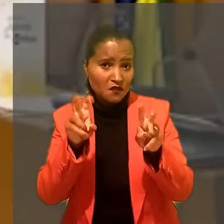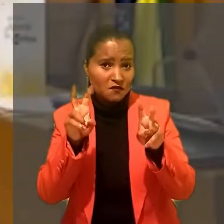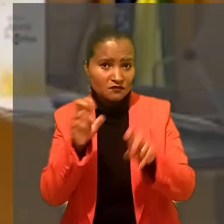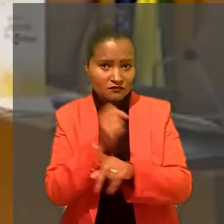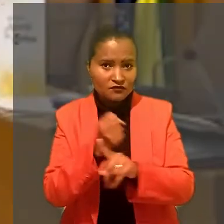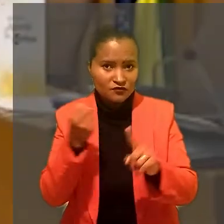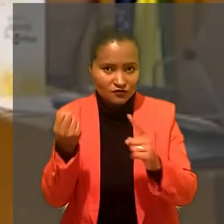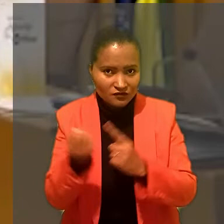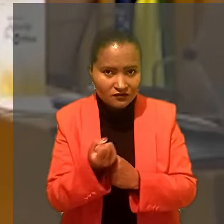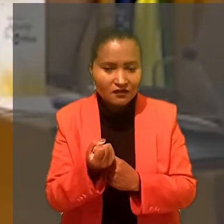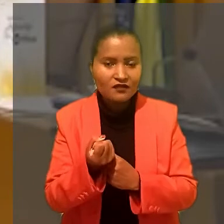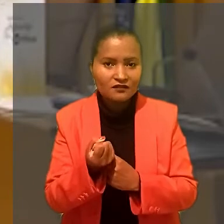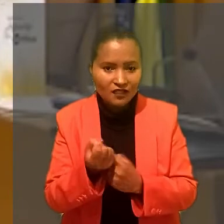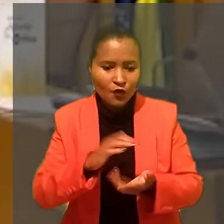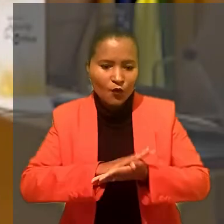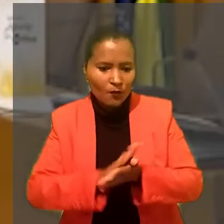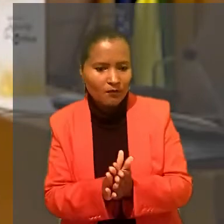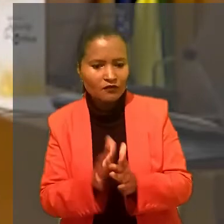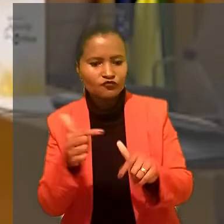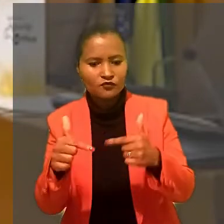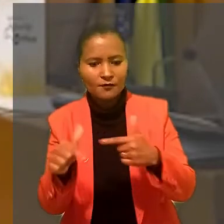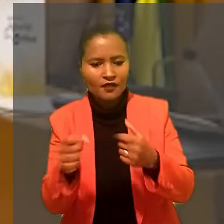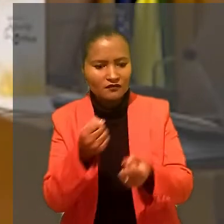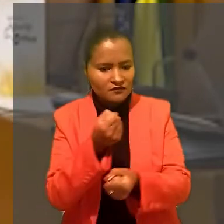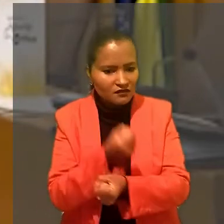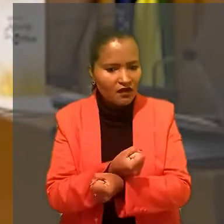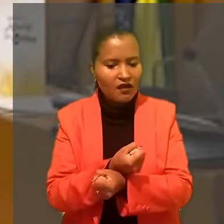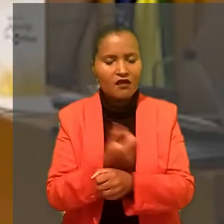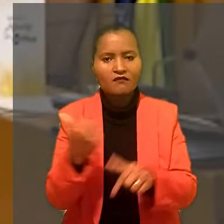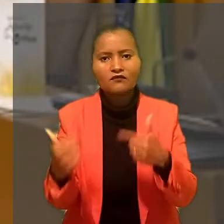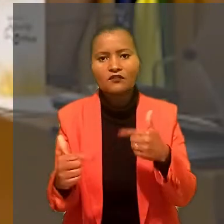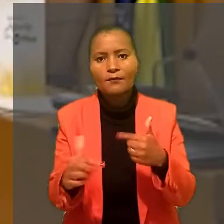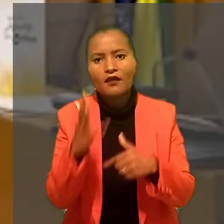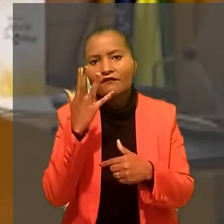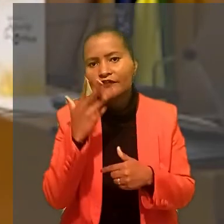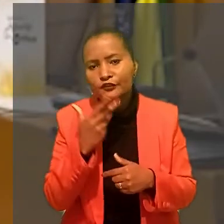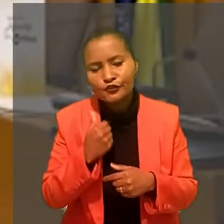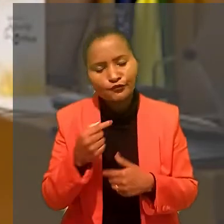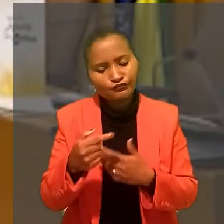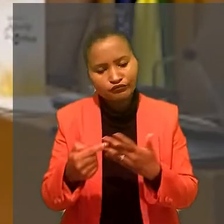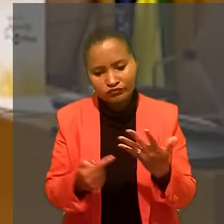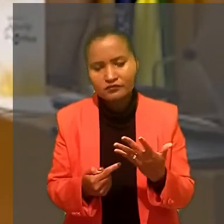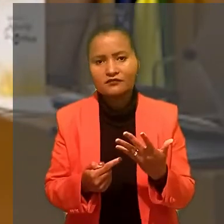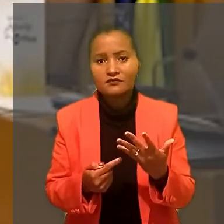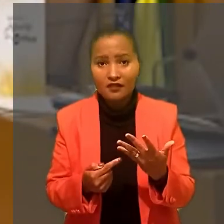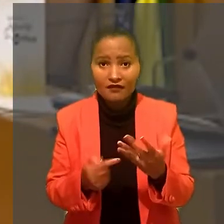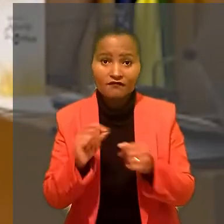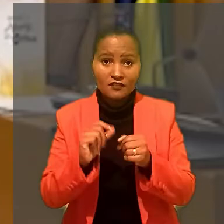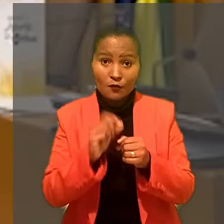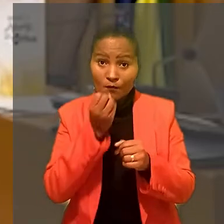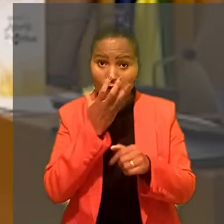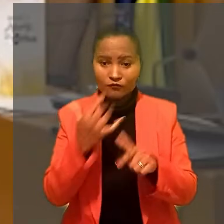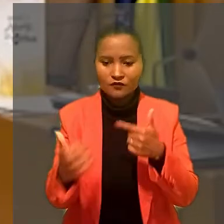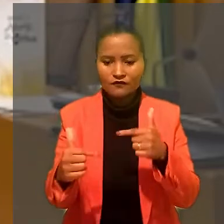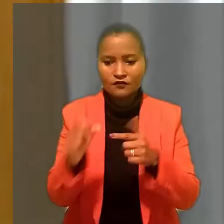combate ao trabalho escravo, trabalho infantil. Enfim, prestar um bom serviço à sociedade brasileira".